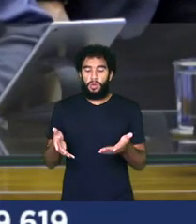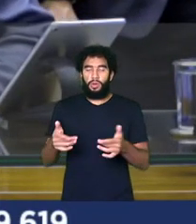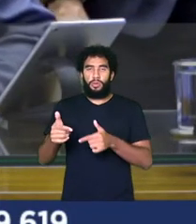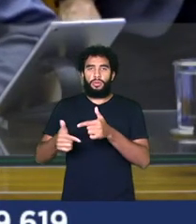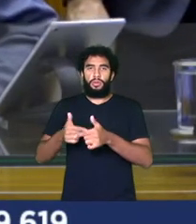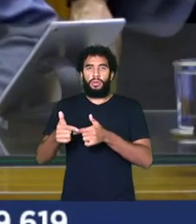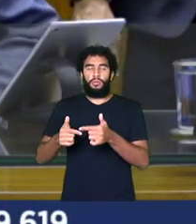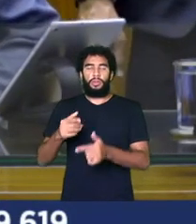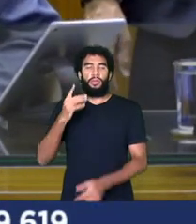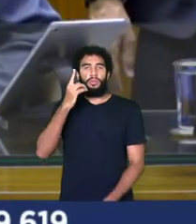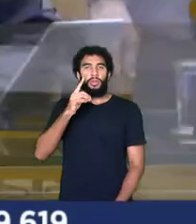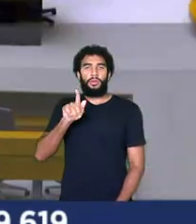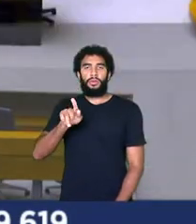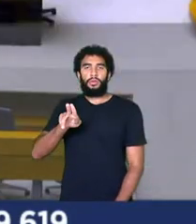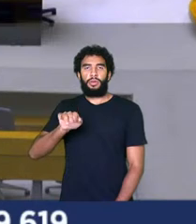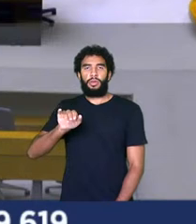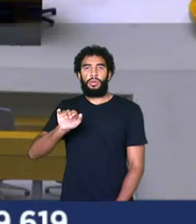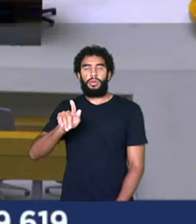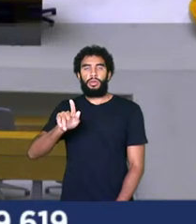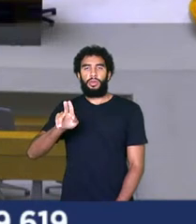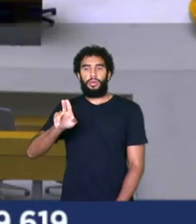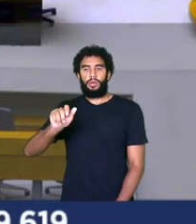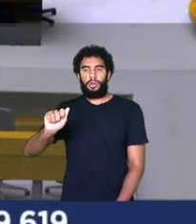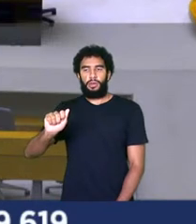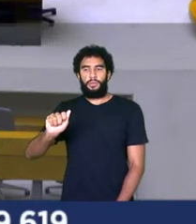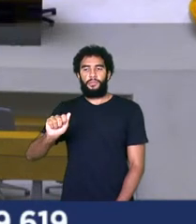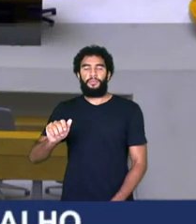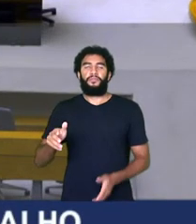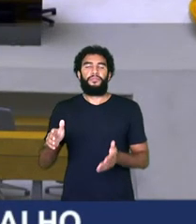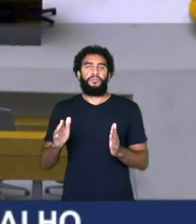PT. ESTÁ PRESENTE? -- [REPÓRTER]: ESTÁ PRESIDO IP O TRABALHO NESSE MOMENTO O DEPUTADO GIGA